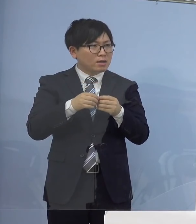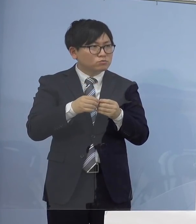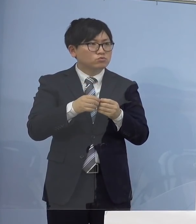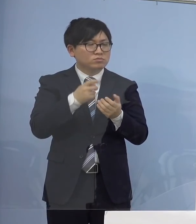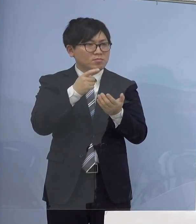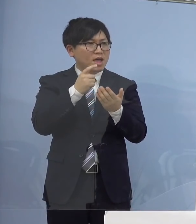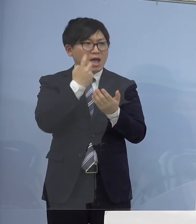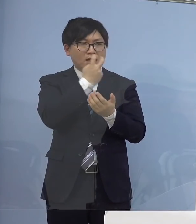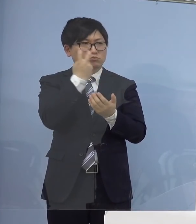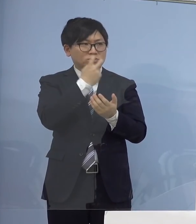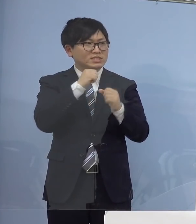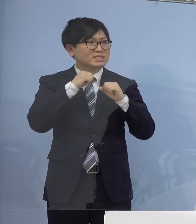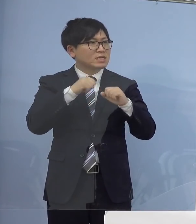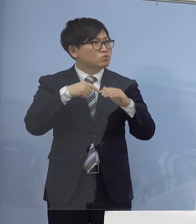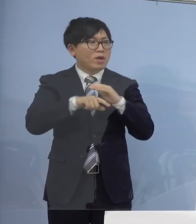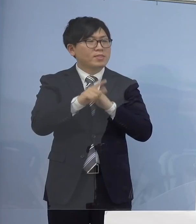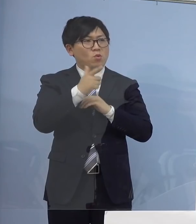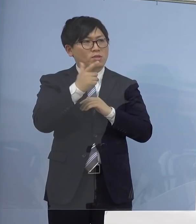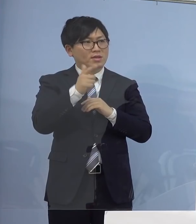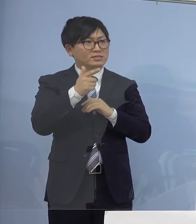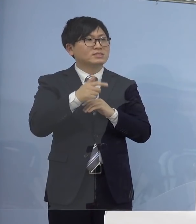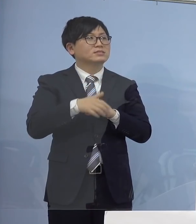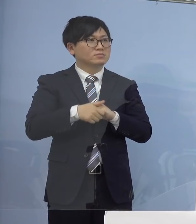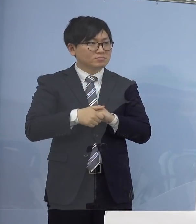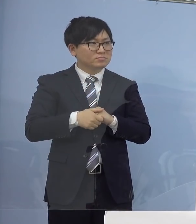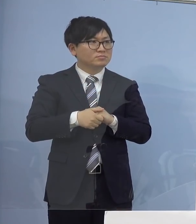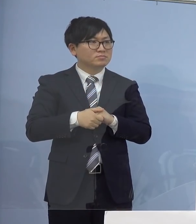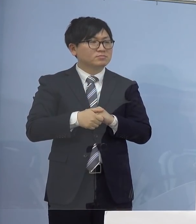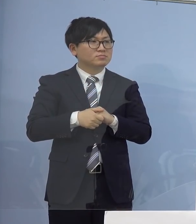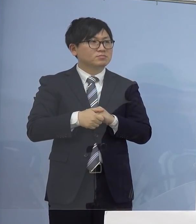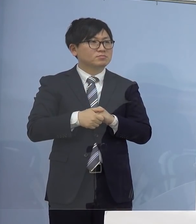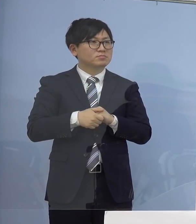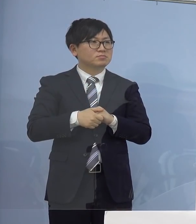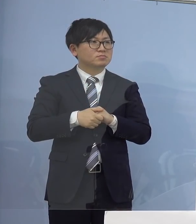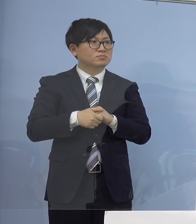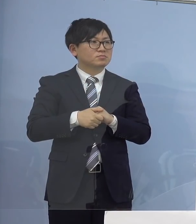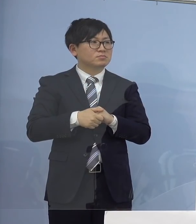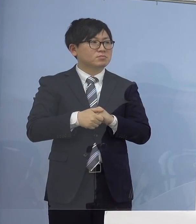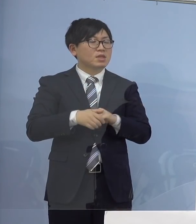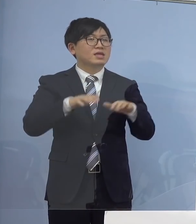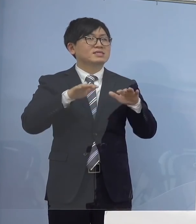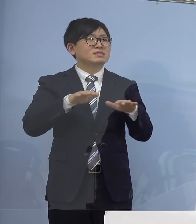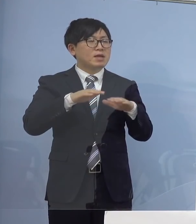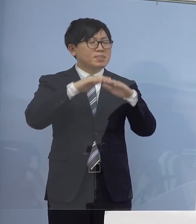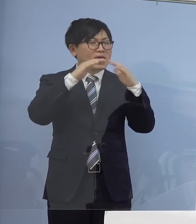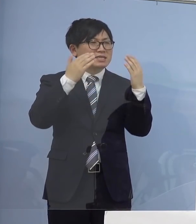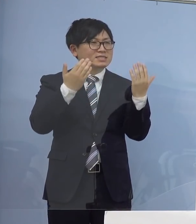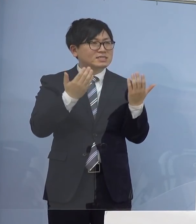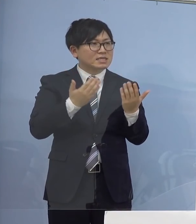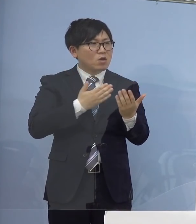概ねこういうところというのが分かった情報を 今、傾向としてお伝えしているところでございます